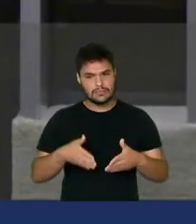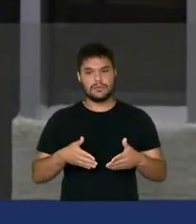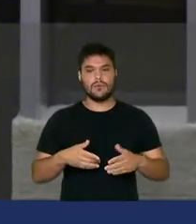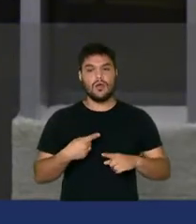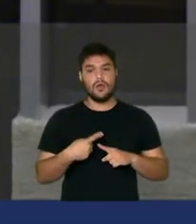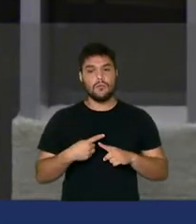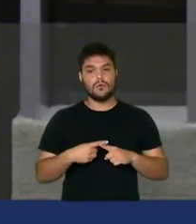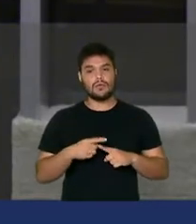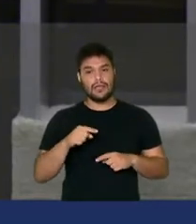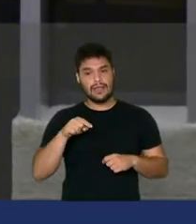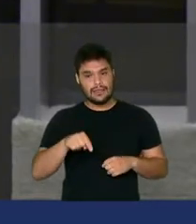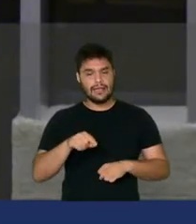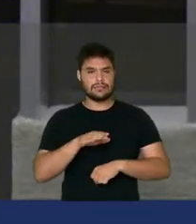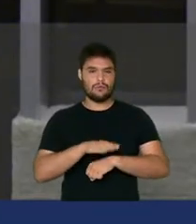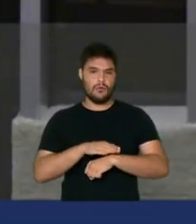PORQUE É NESSAS HORAS QUE A